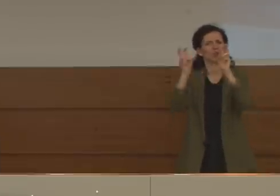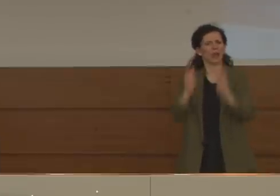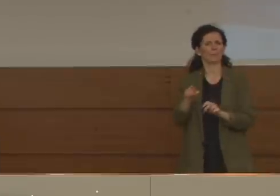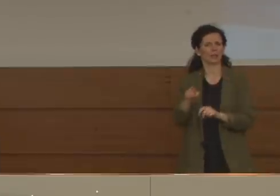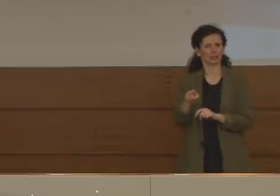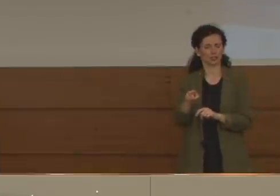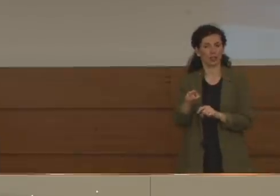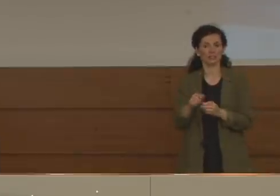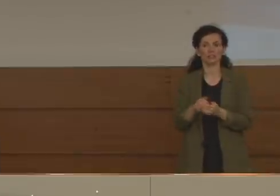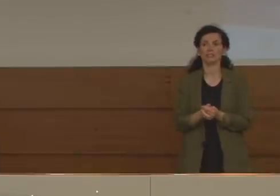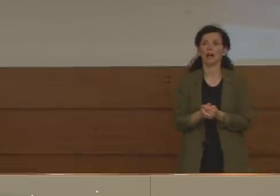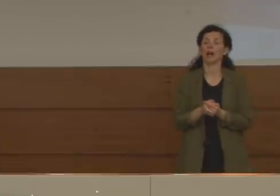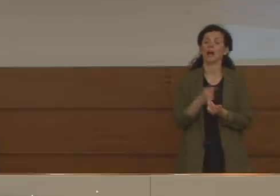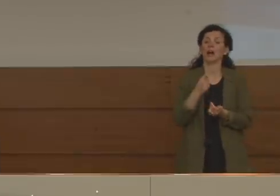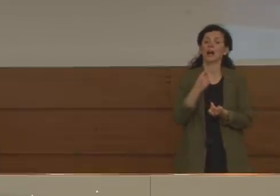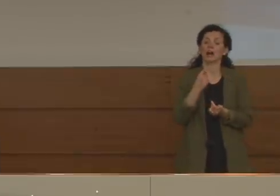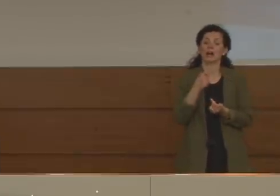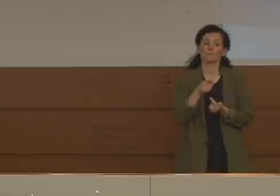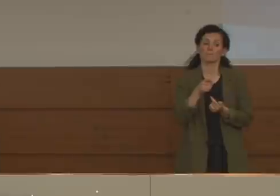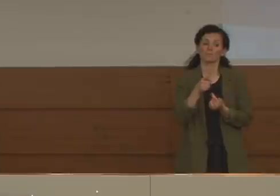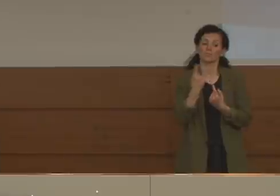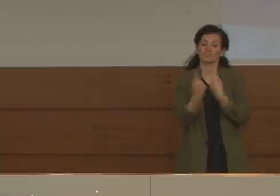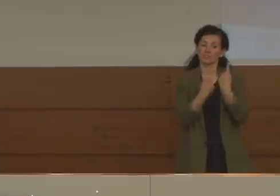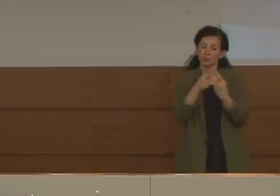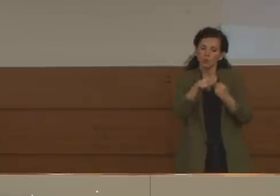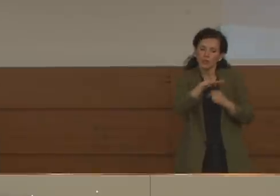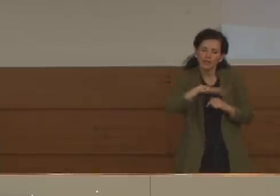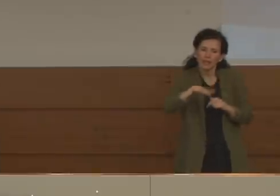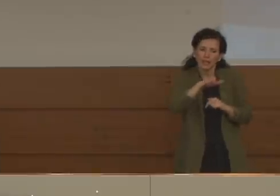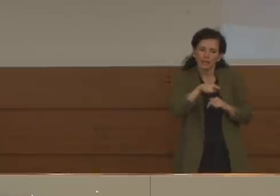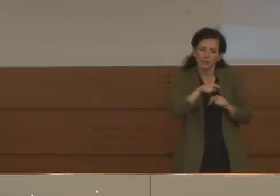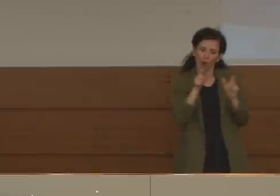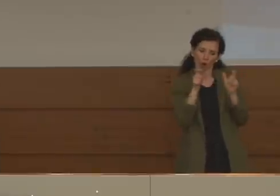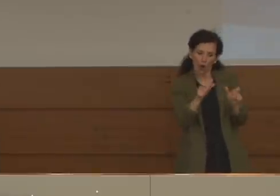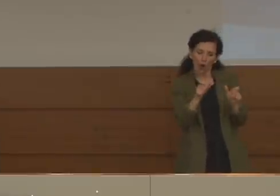territorio, ancora una volta, è un discorso che dobbiamo cominciare.